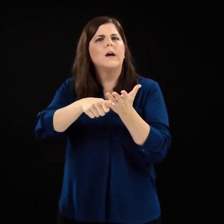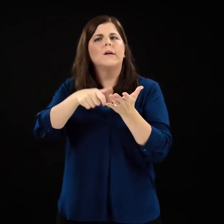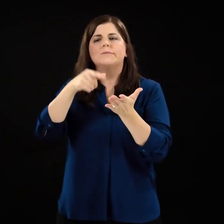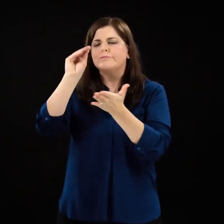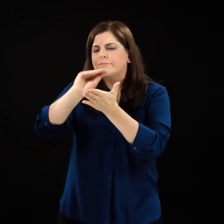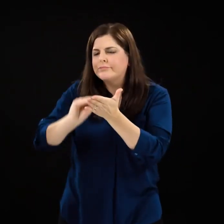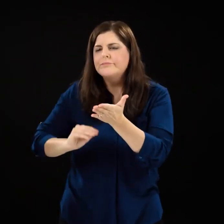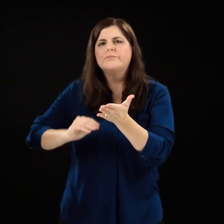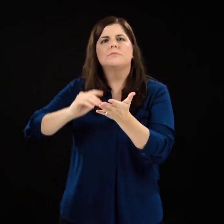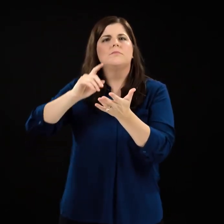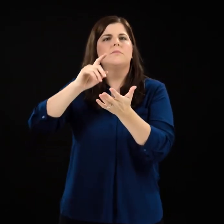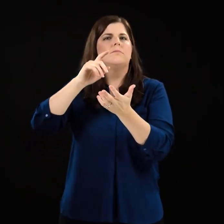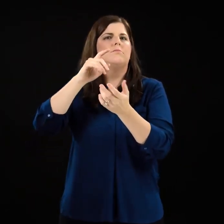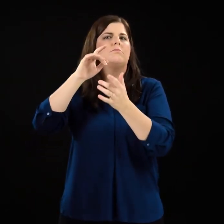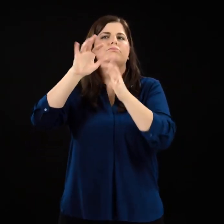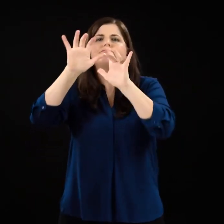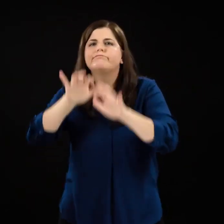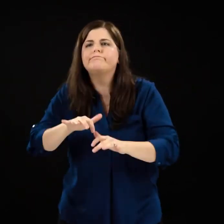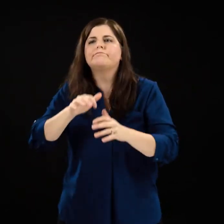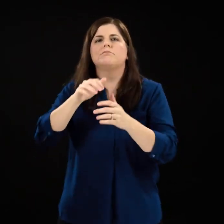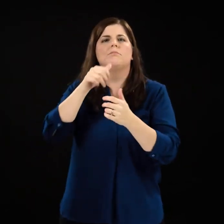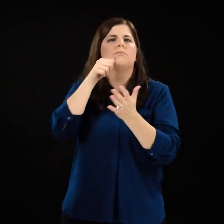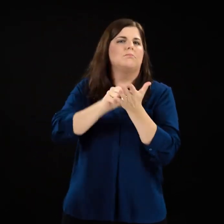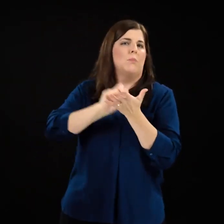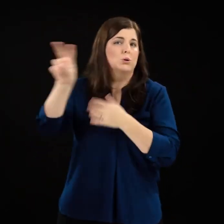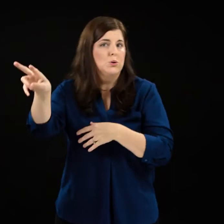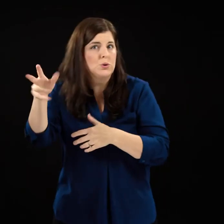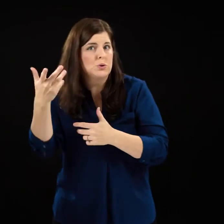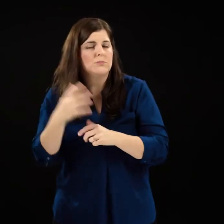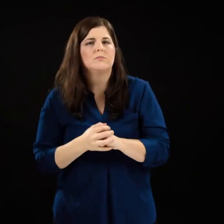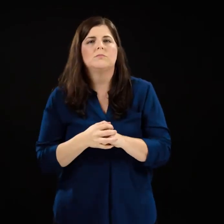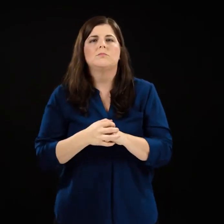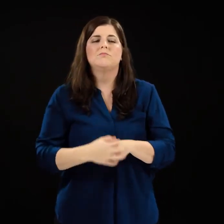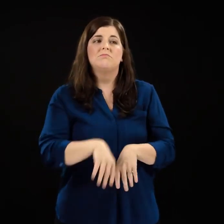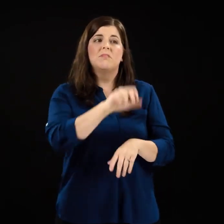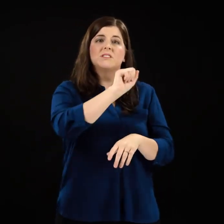des télécommunications canadiennes, Ottawa (Ontario) K1A 0N2